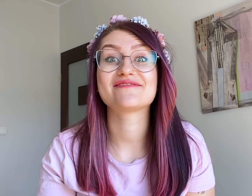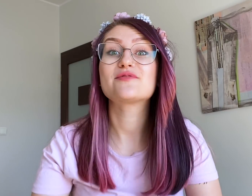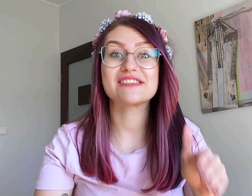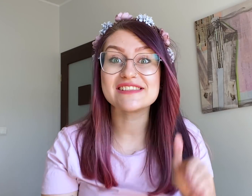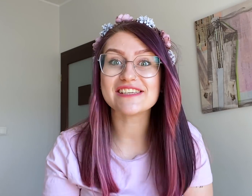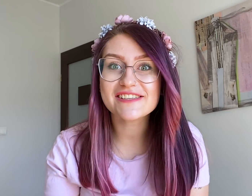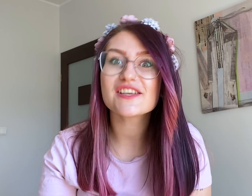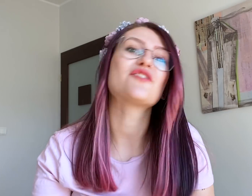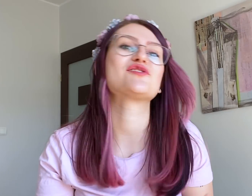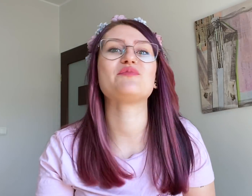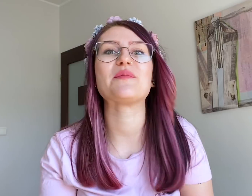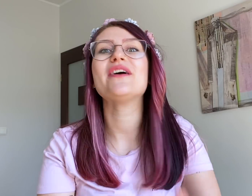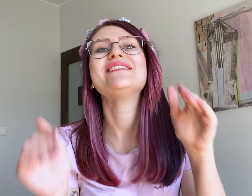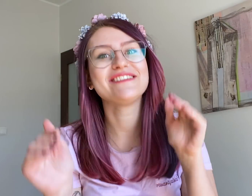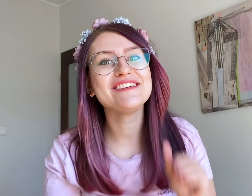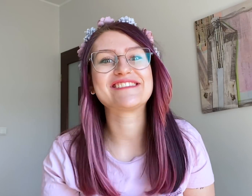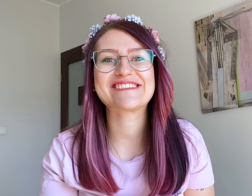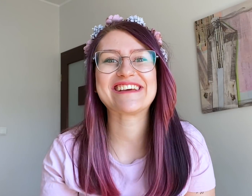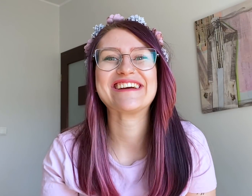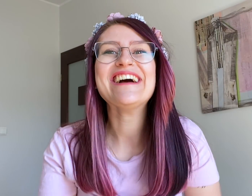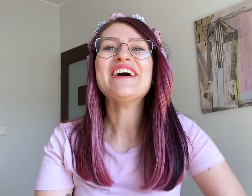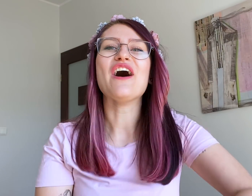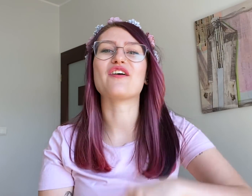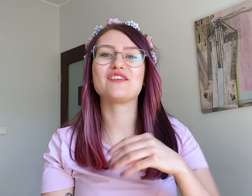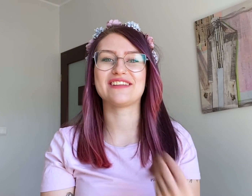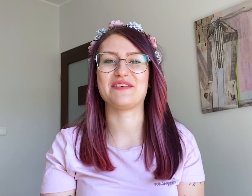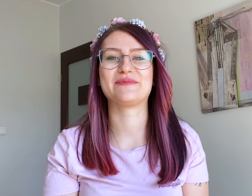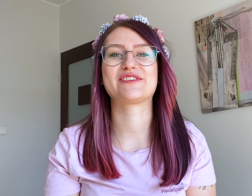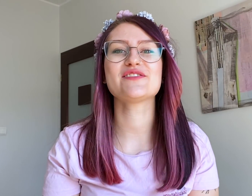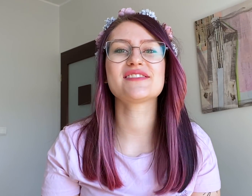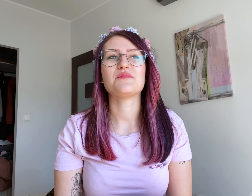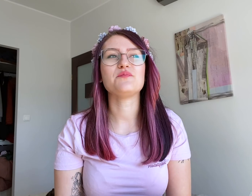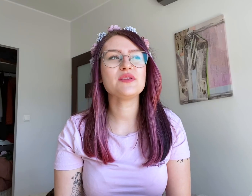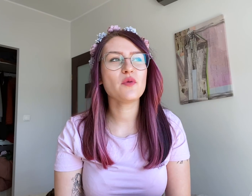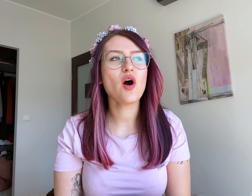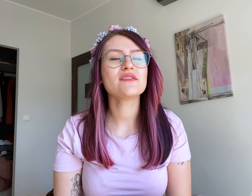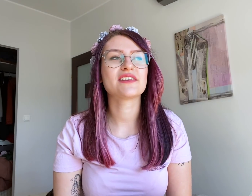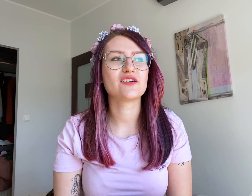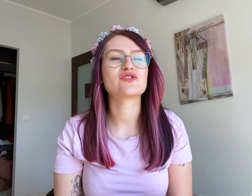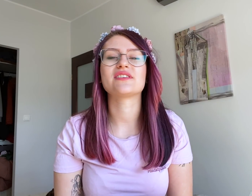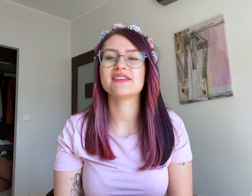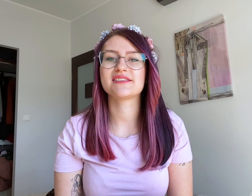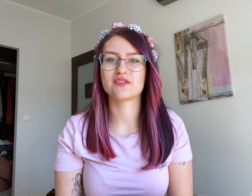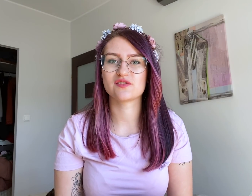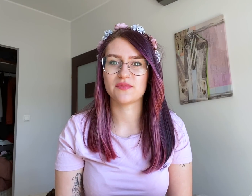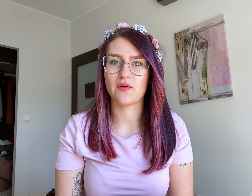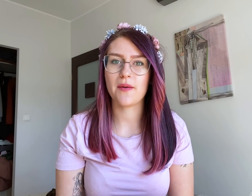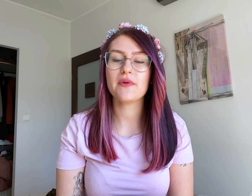Przez nic rozumiem - NIC. Oglądałam coś, mimo tego, że nic nie rozumiałam.